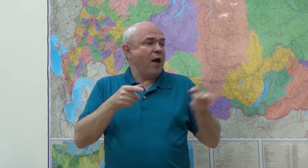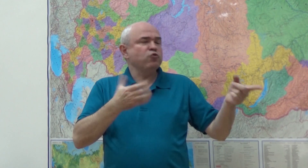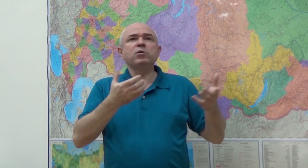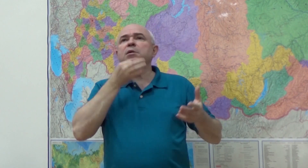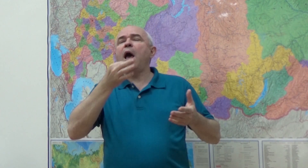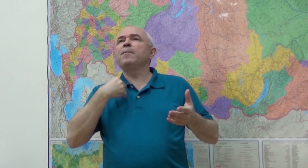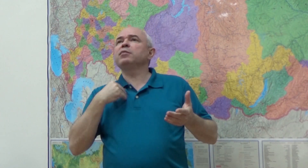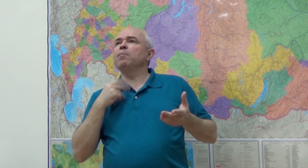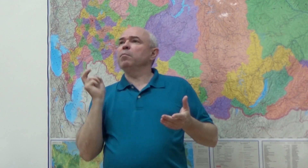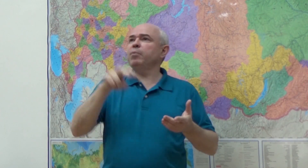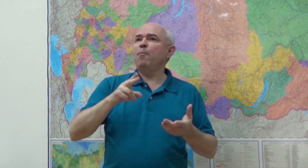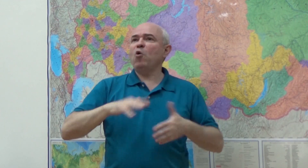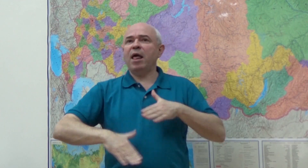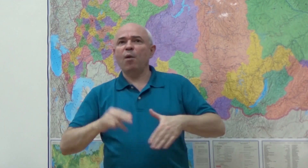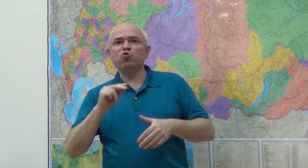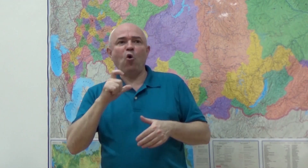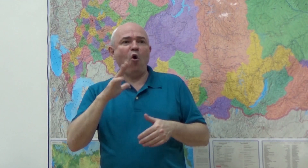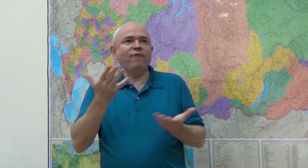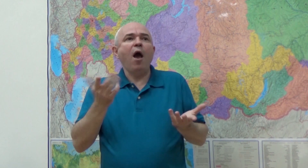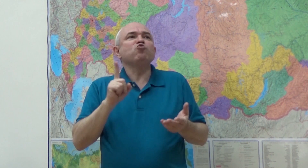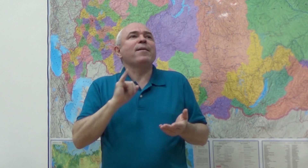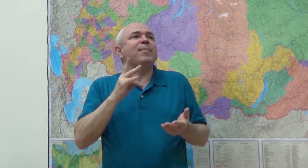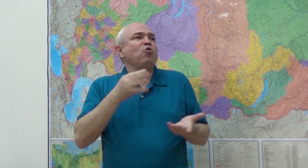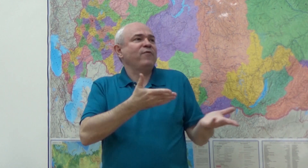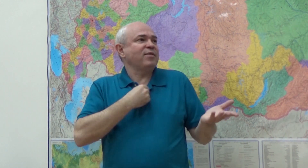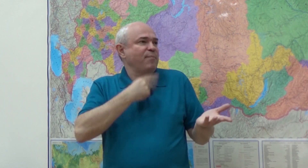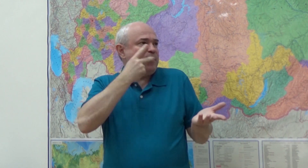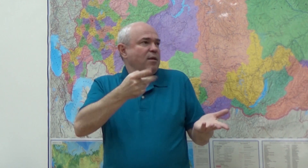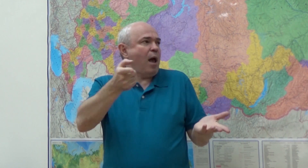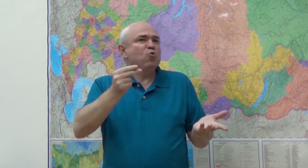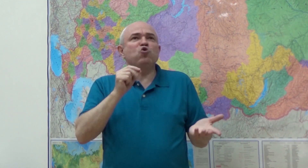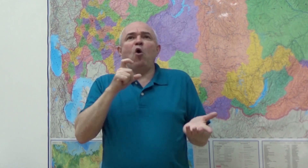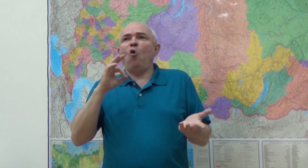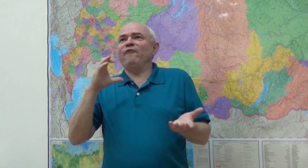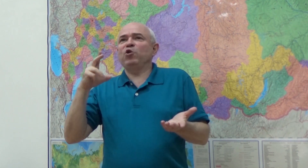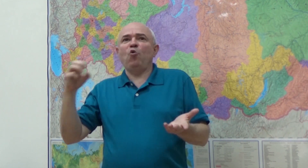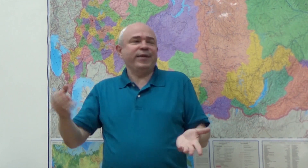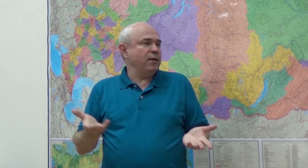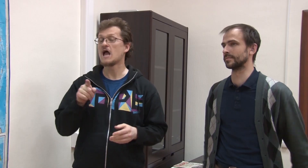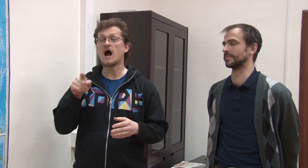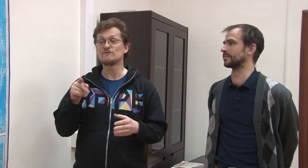Вы сейчас сказали: "Мы хотим пройтись по следам Чехова". А что вы именно "чеховского" хотите посмотреть там?